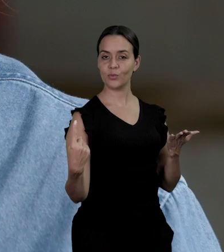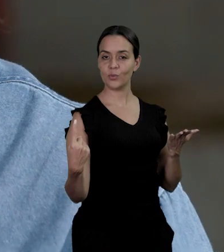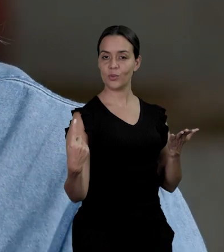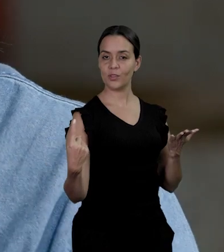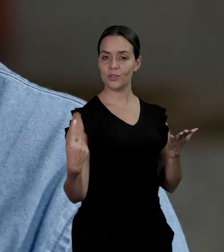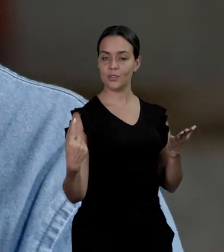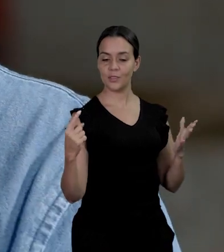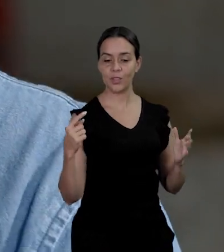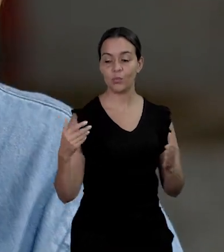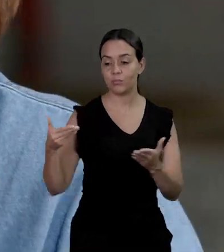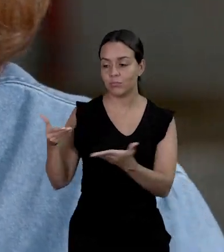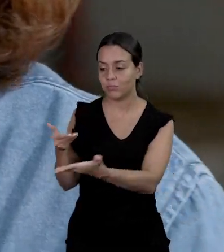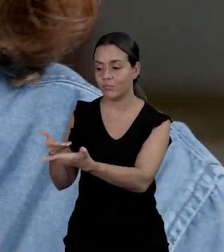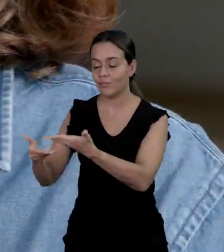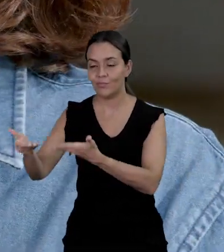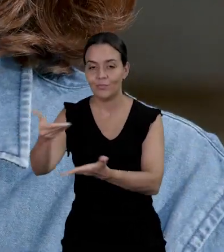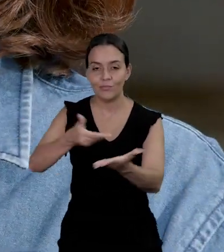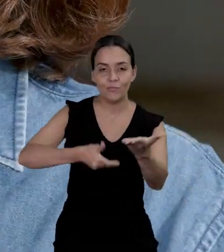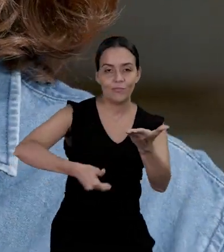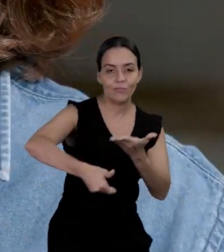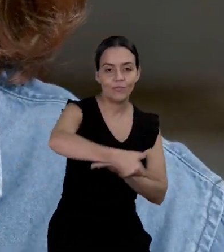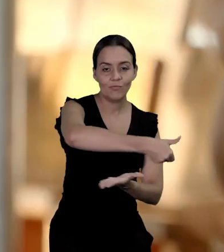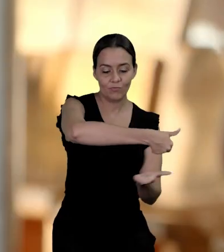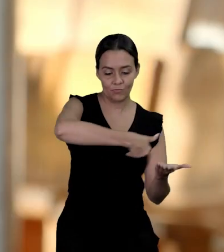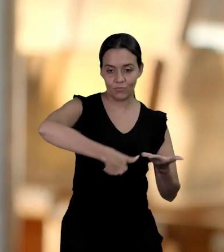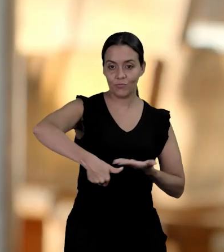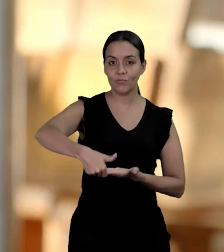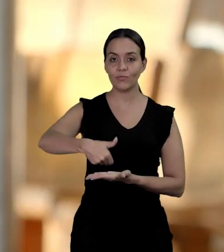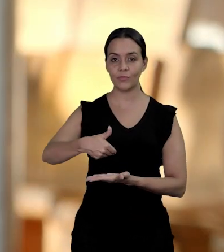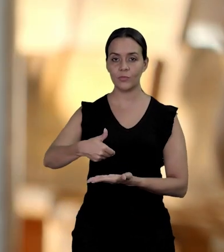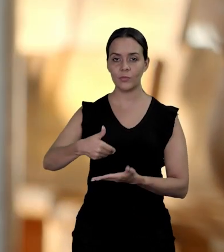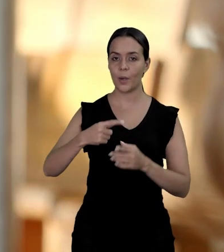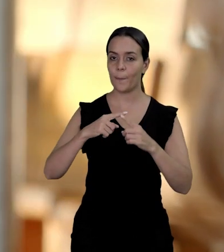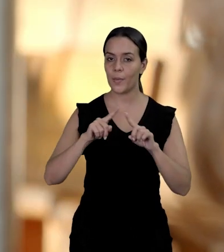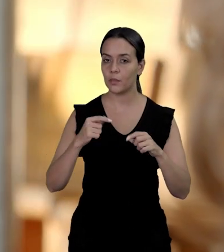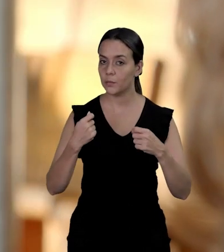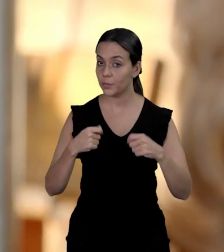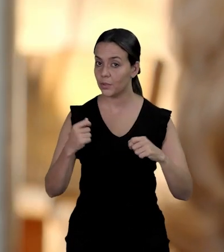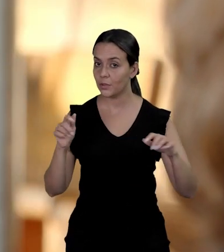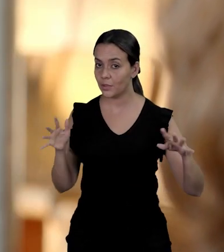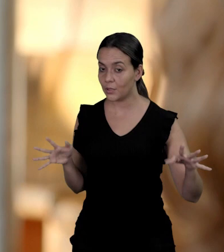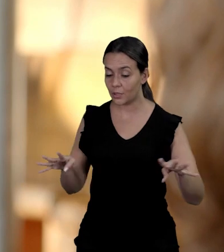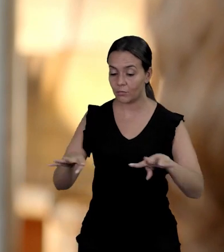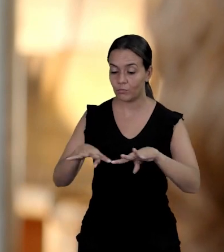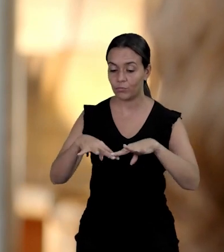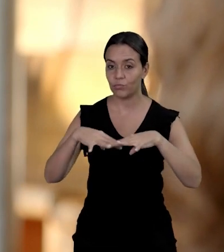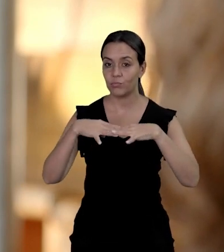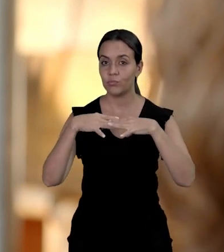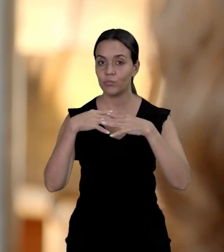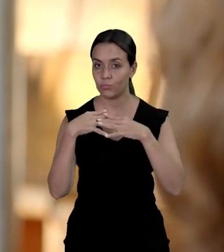Você faz com a outra pessoa, nesse sentido. É, e para isso acontecer, tem que ter uma intersecção, na verdade,